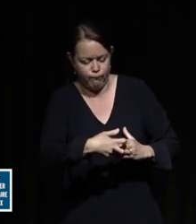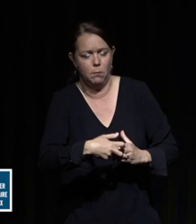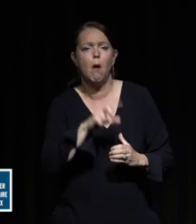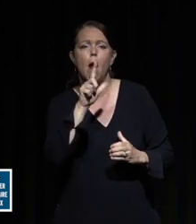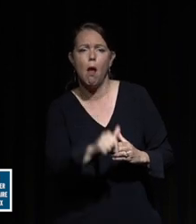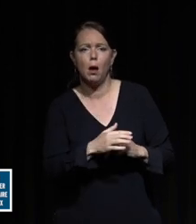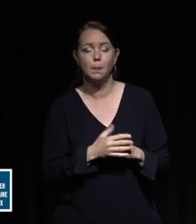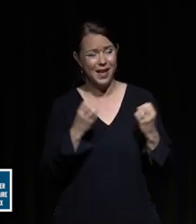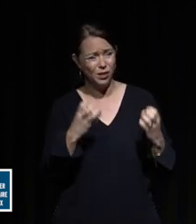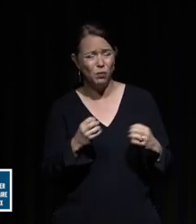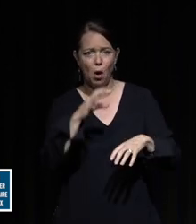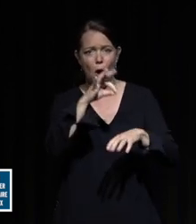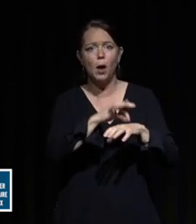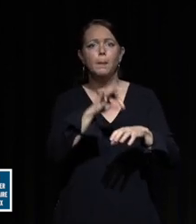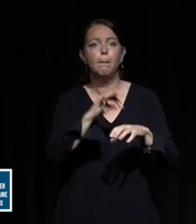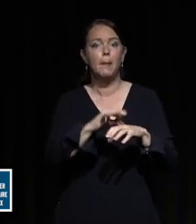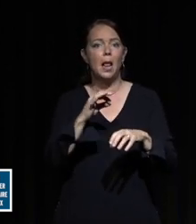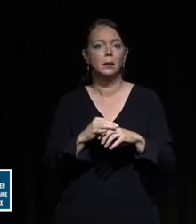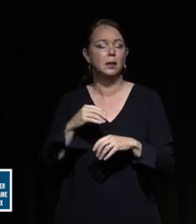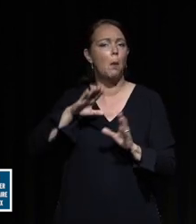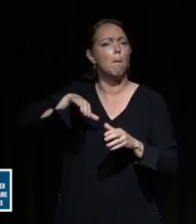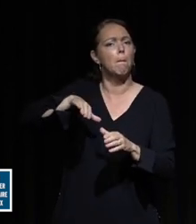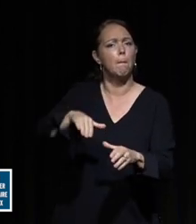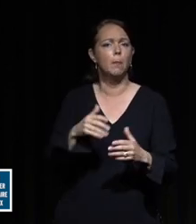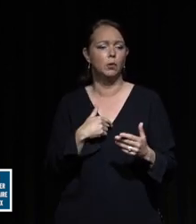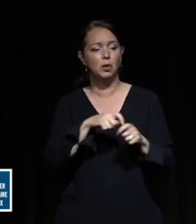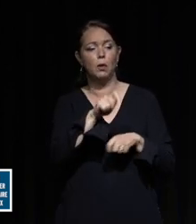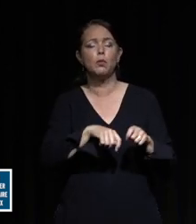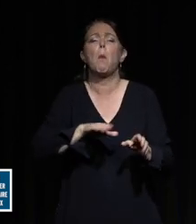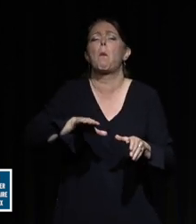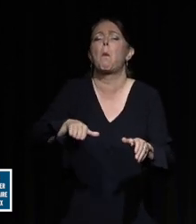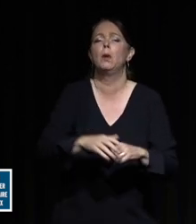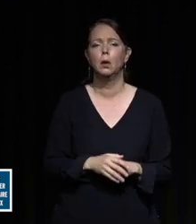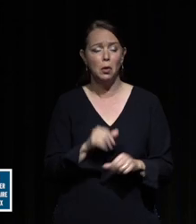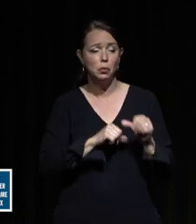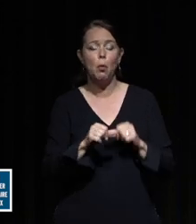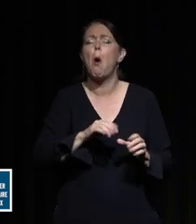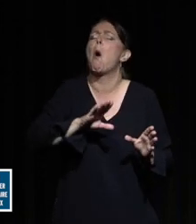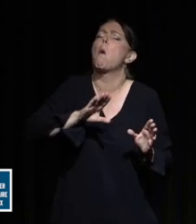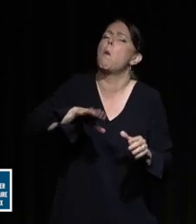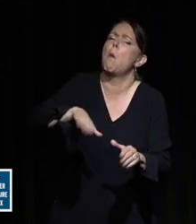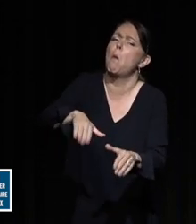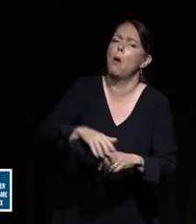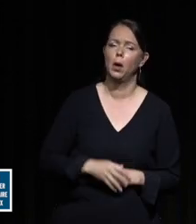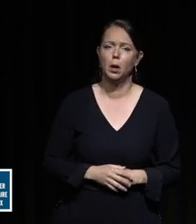sous médiatisé a été sous-évalué la douleur a été banalisé et les études médicales ont montré qu'il